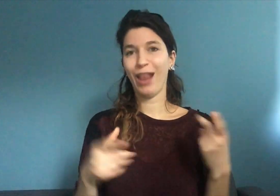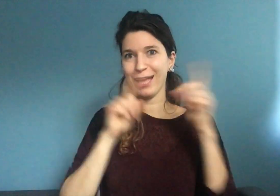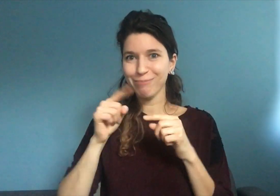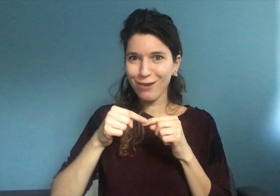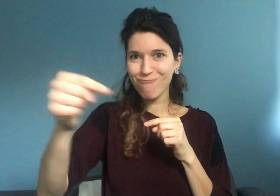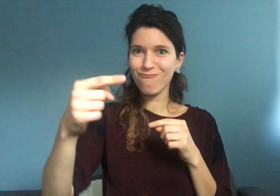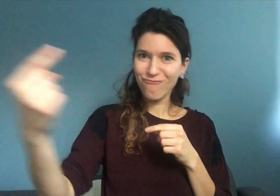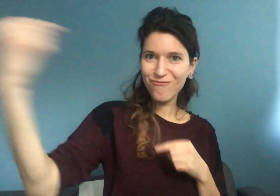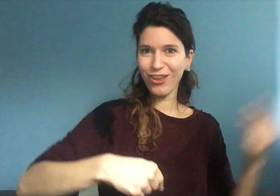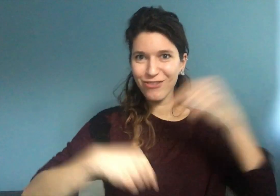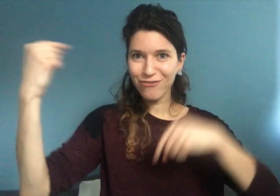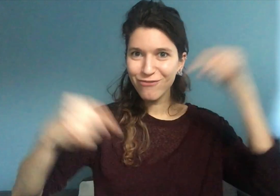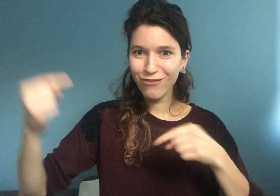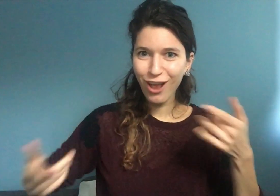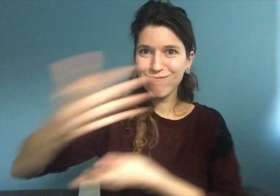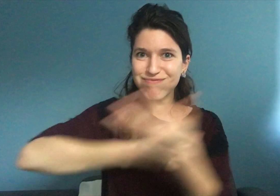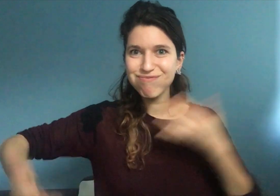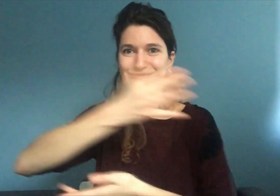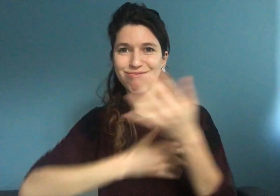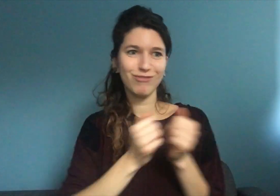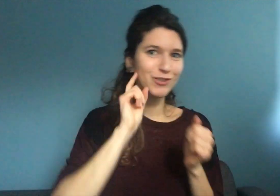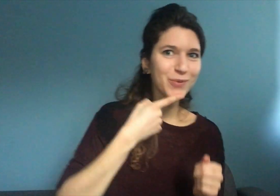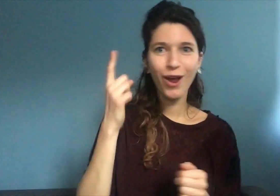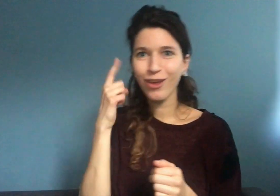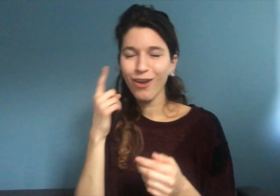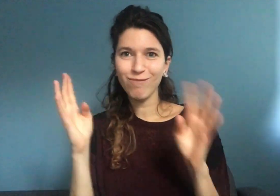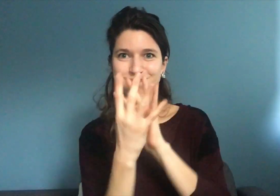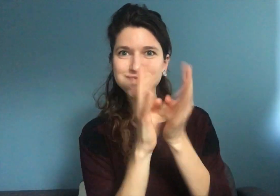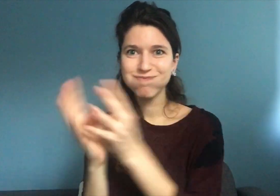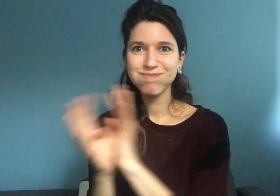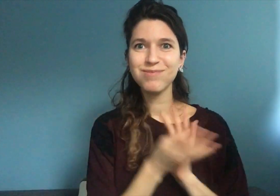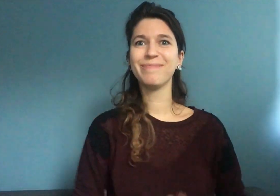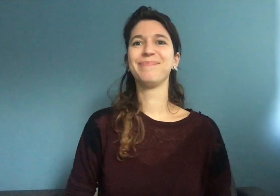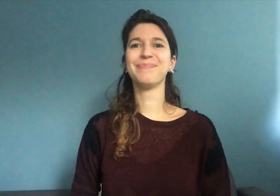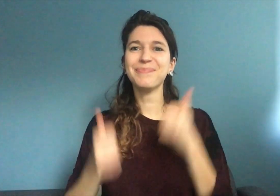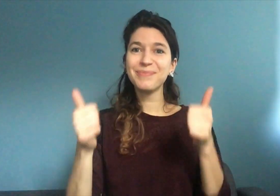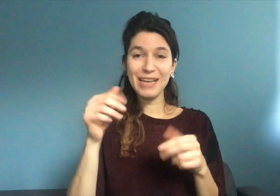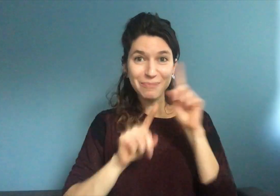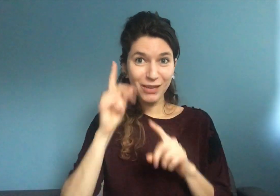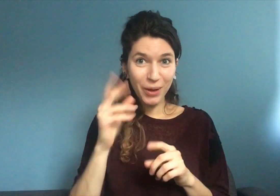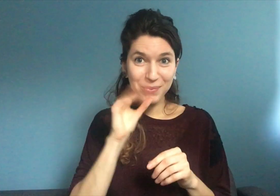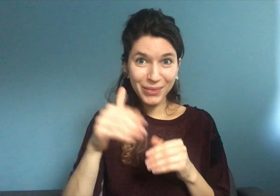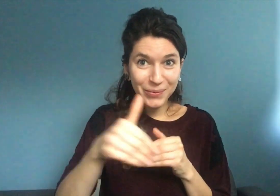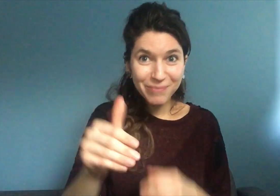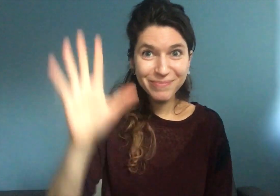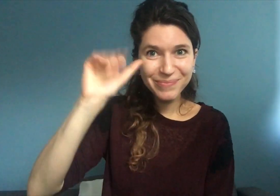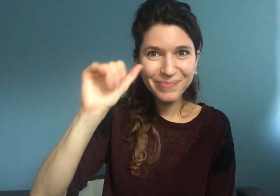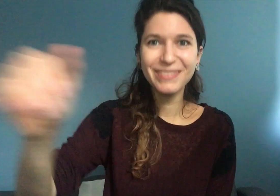J’espère que vous viendrez nous rencontrer et échanger avec nous, sourds et entendants. J’espère vous voir bientôt!